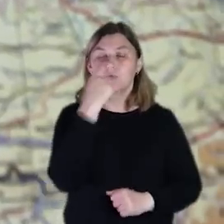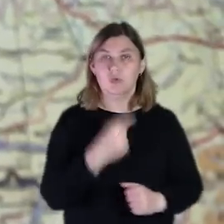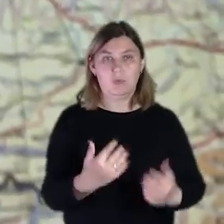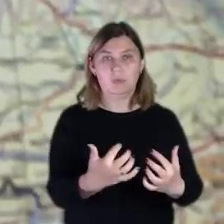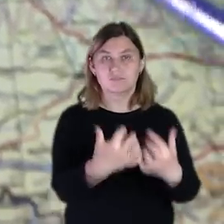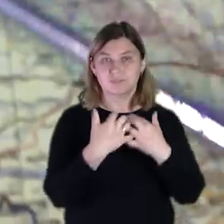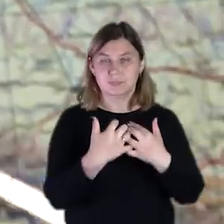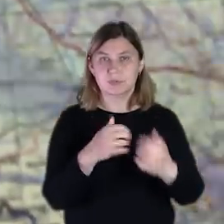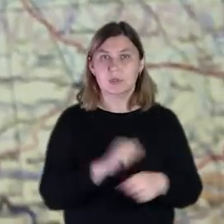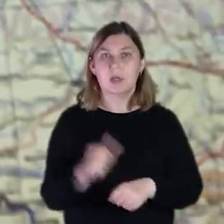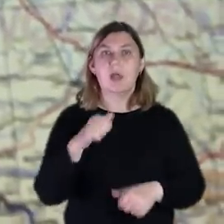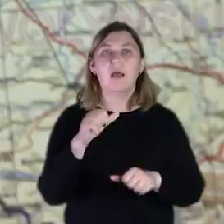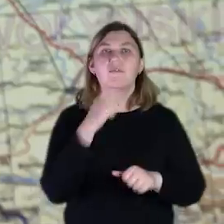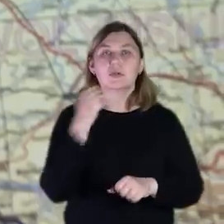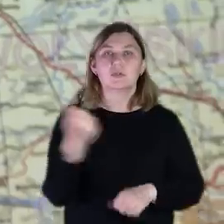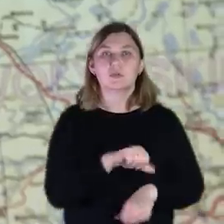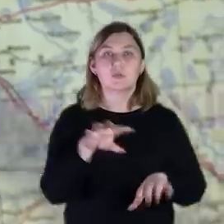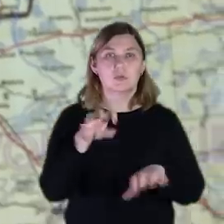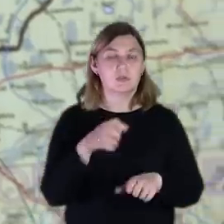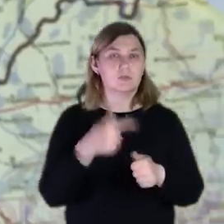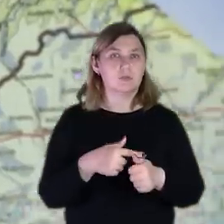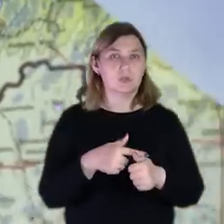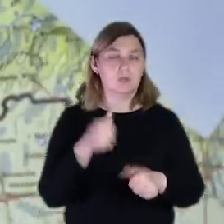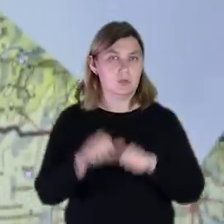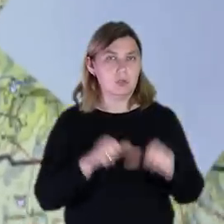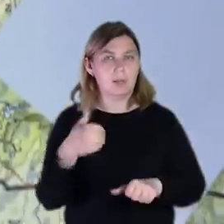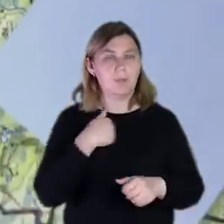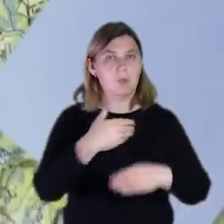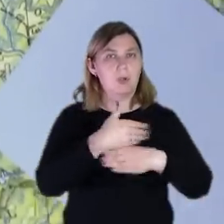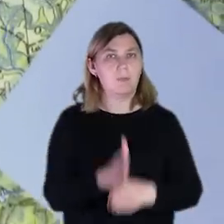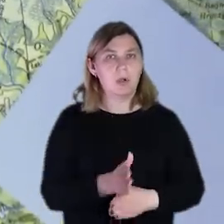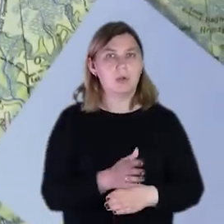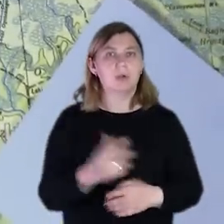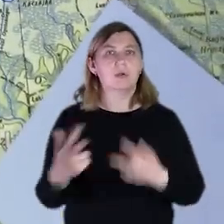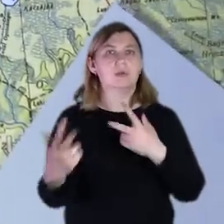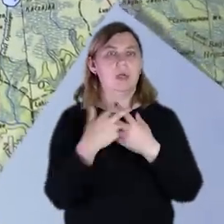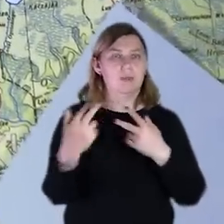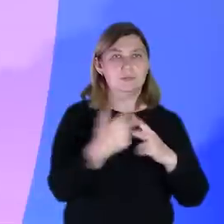tak jak w wojnie 1920 roku, zostały podzielone i były bardziej podatne na uderzenie ze skrzydeł.